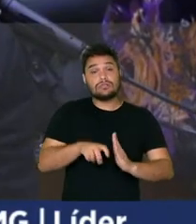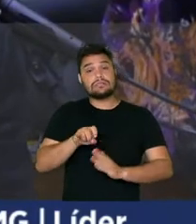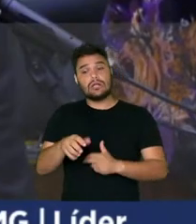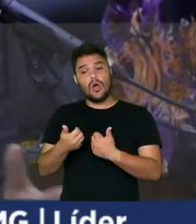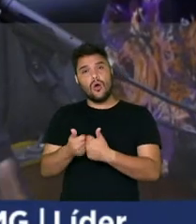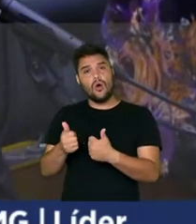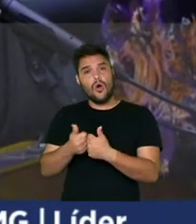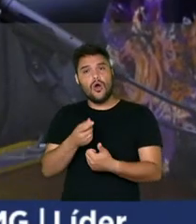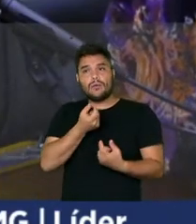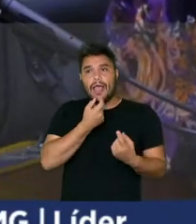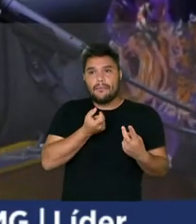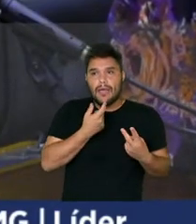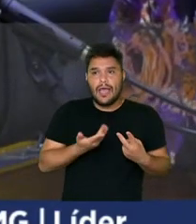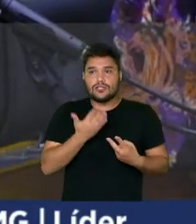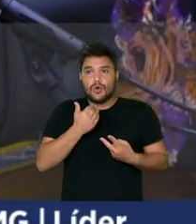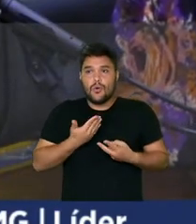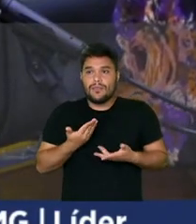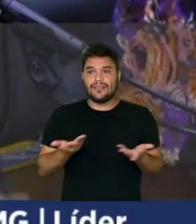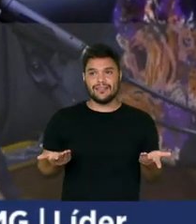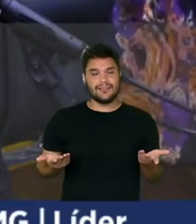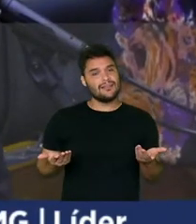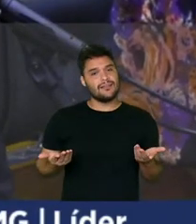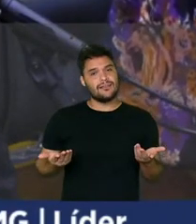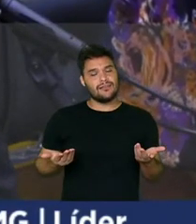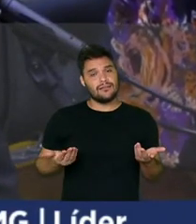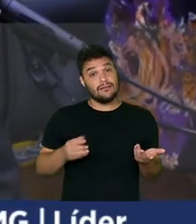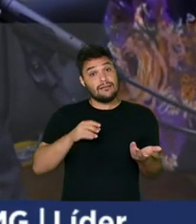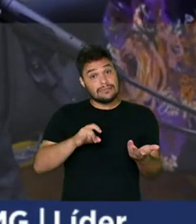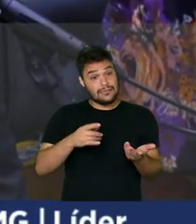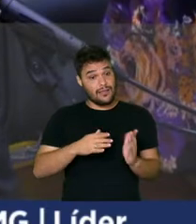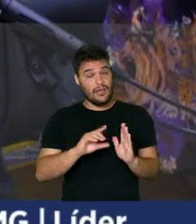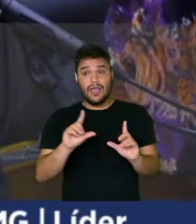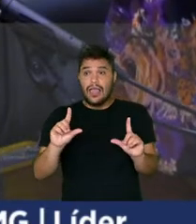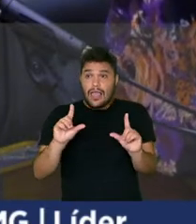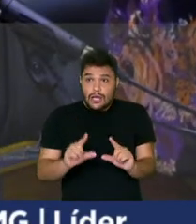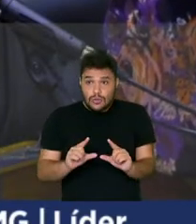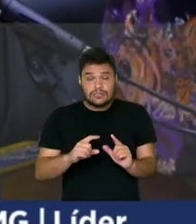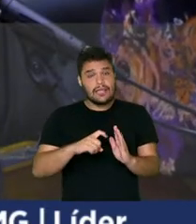DE GASOLINA, SOMANDO TUDO DÁ MAIS DE 60%. NO TRANSPORTE COLETIVO, NA CESTA BÁ SICA.